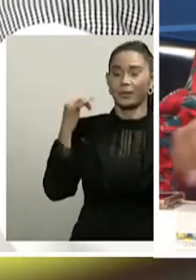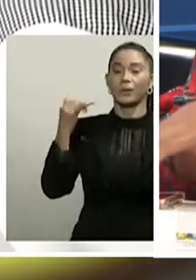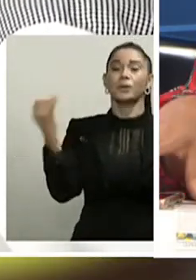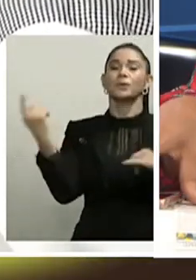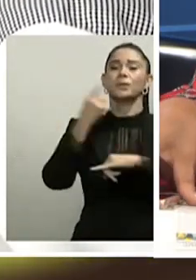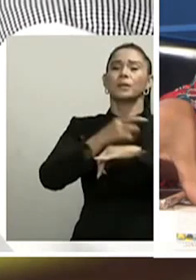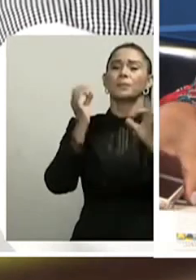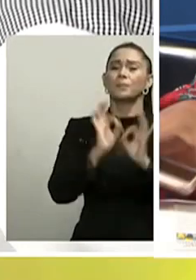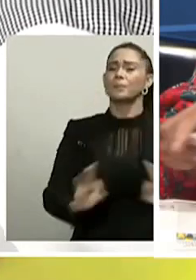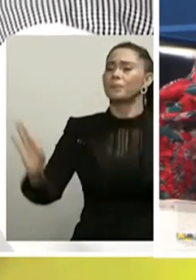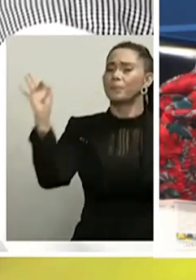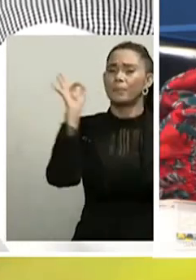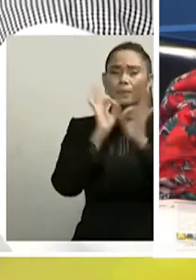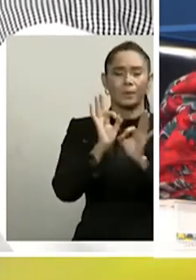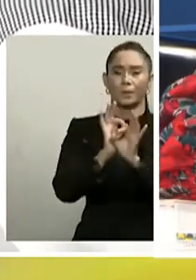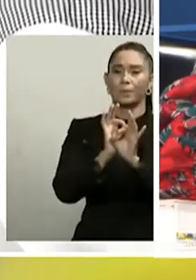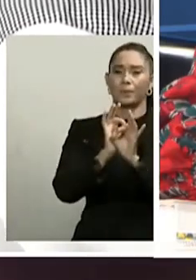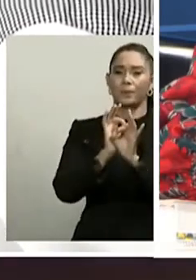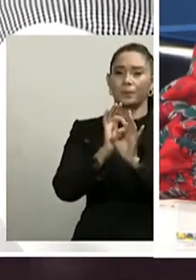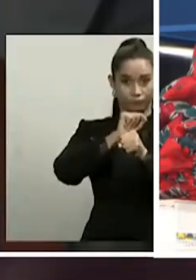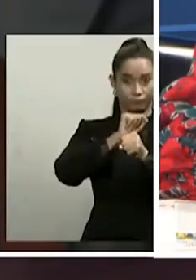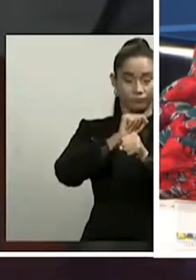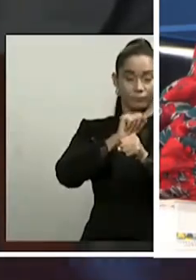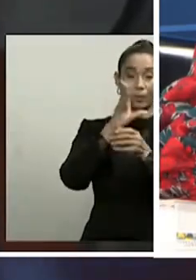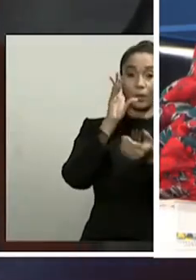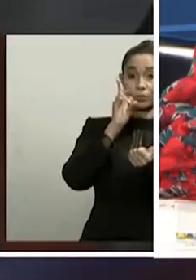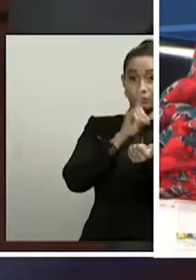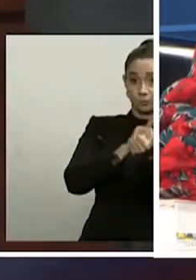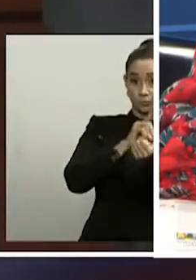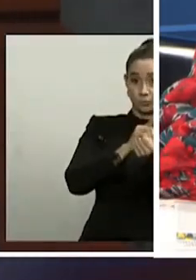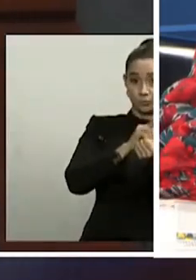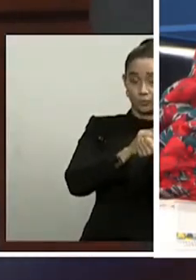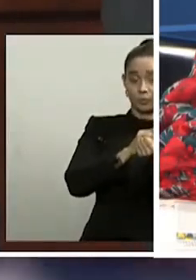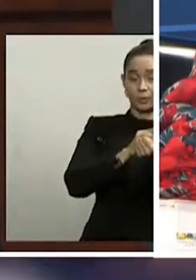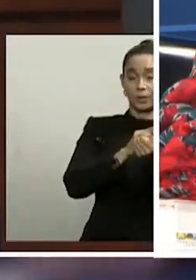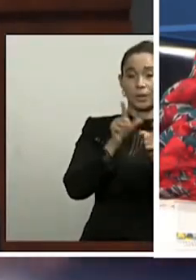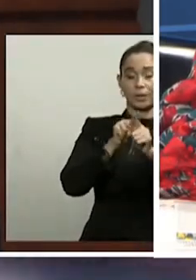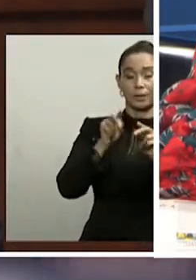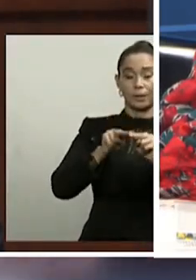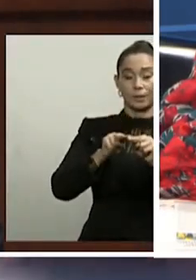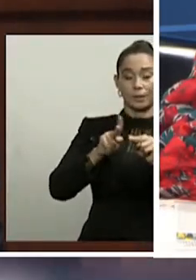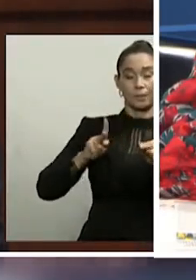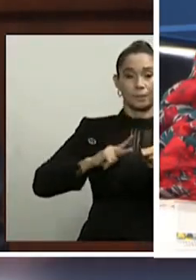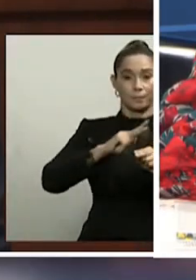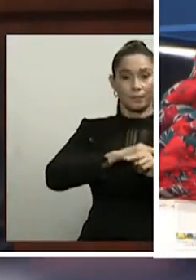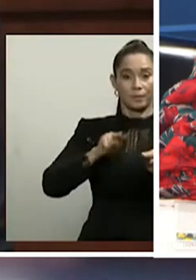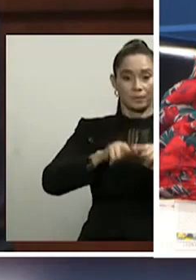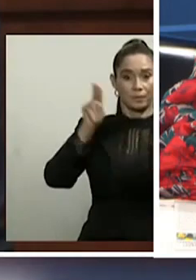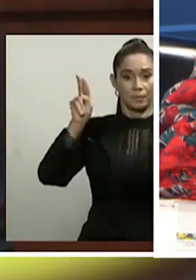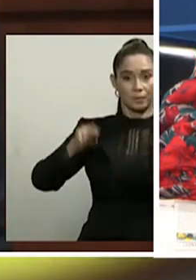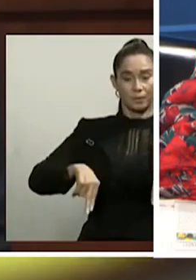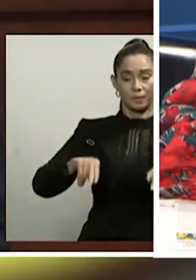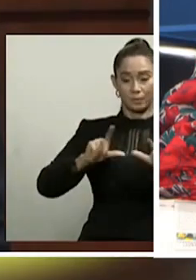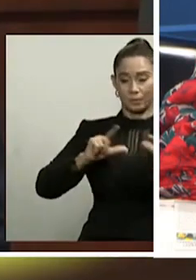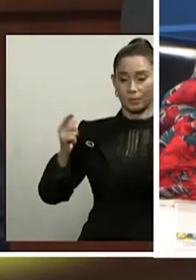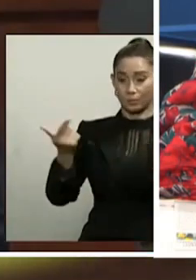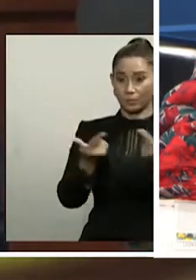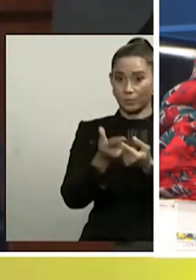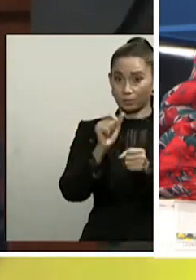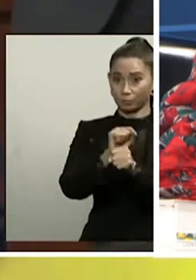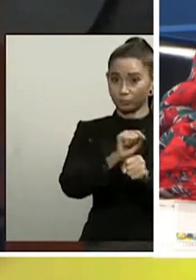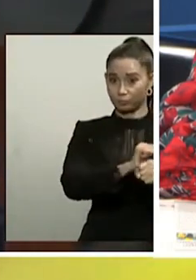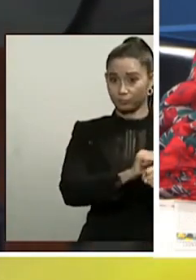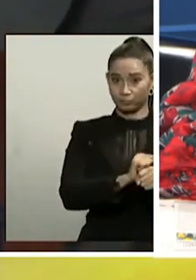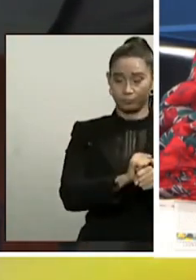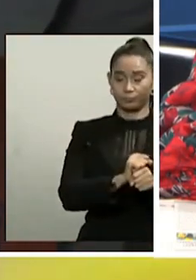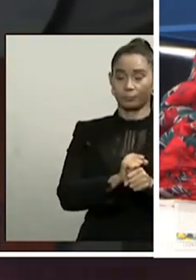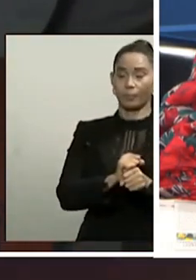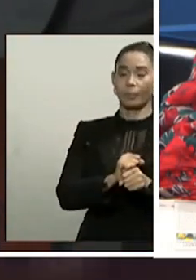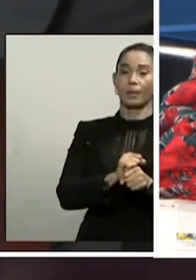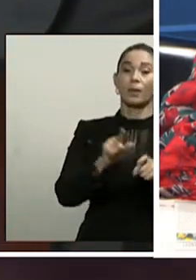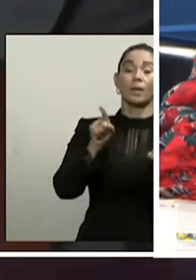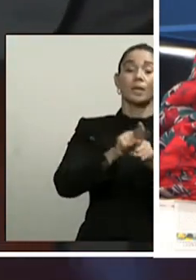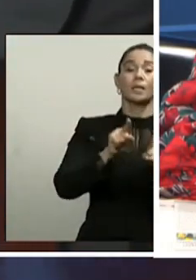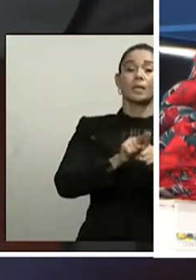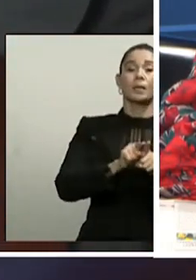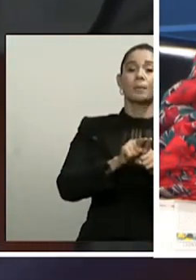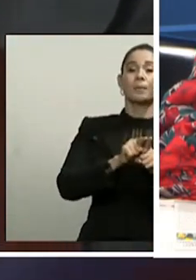lo encuentran muy muy poco un amigo economista decía bueno el que gana hoy 12 mil 107 pesos ganar